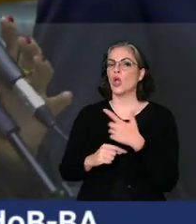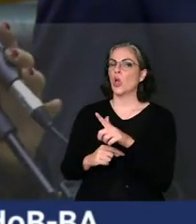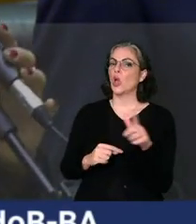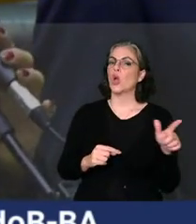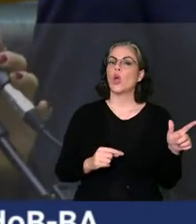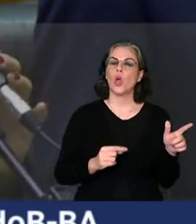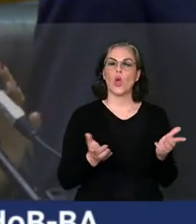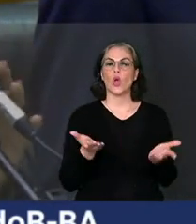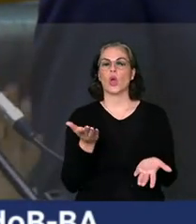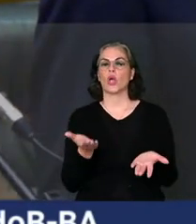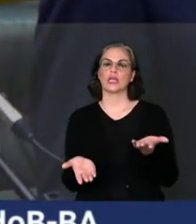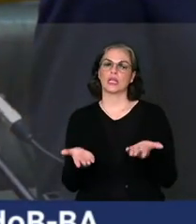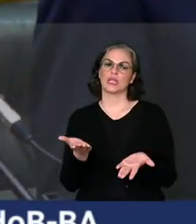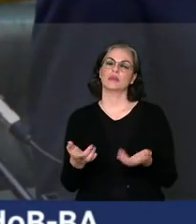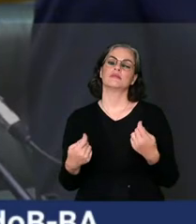ABRE-SE O PORTAL PARA OUTRAS